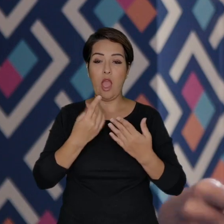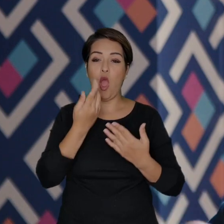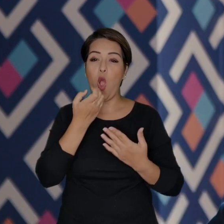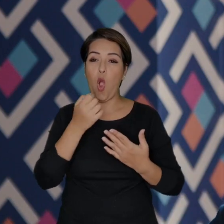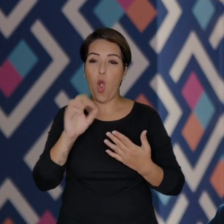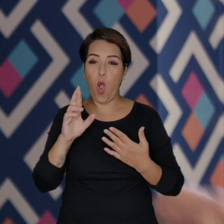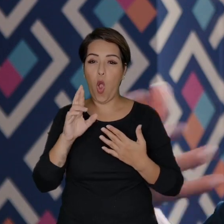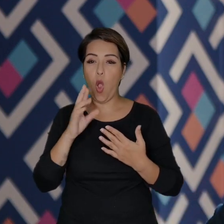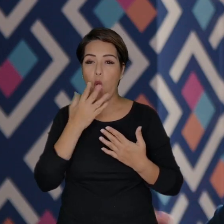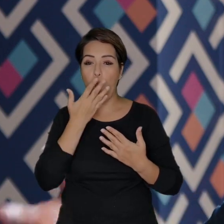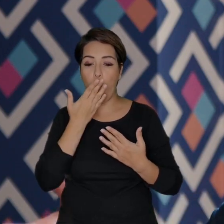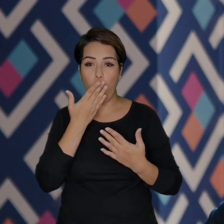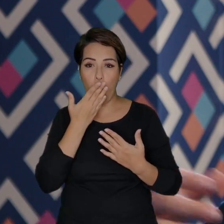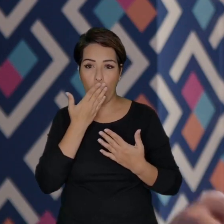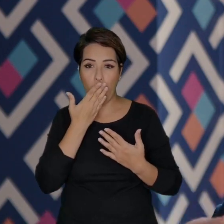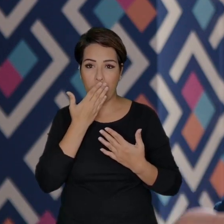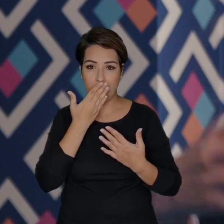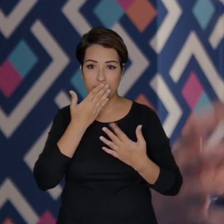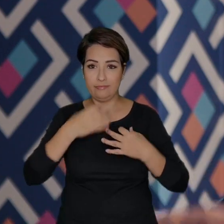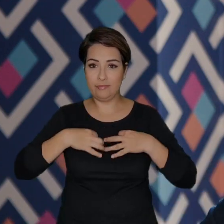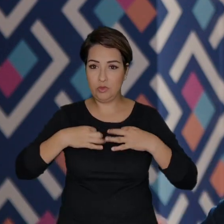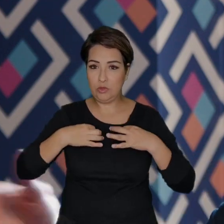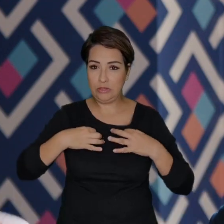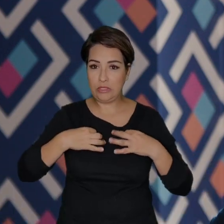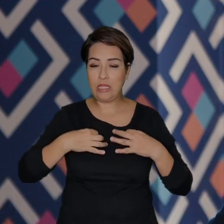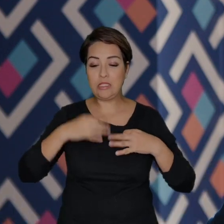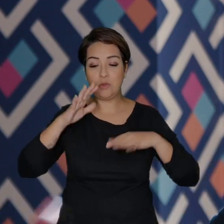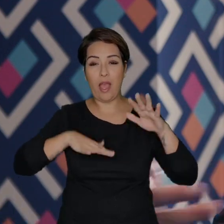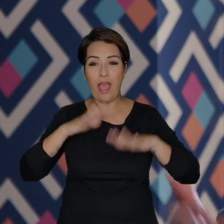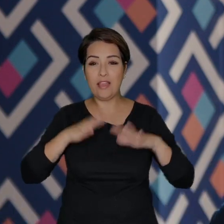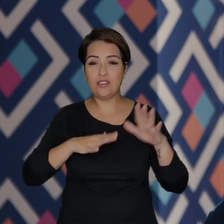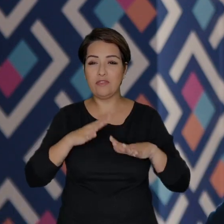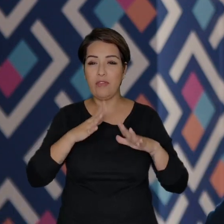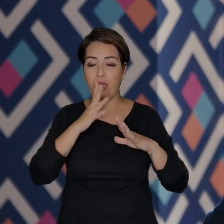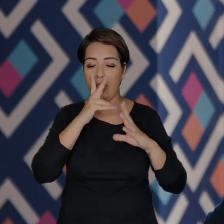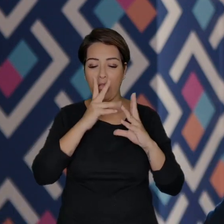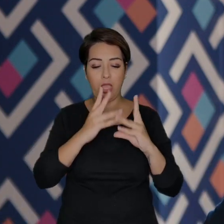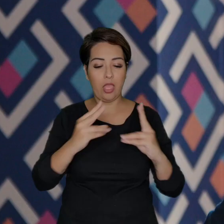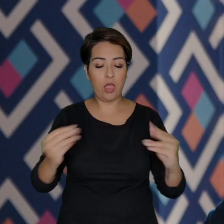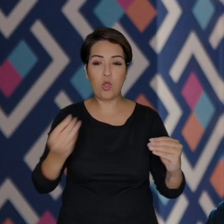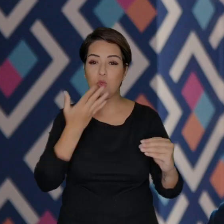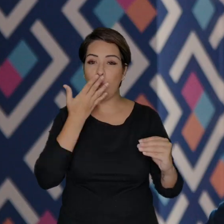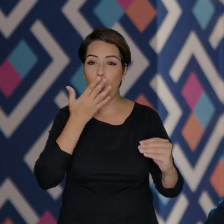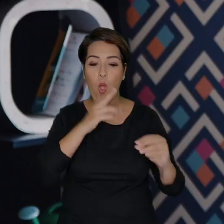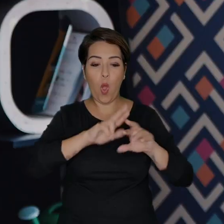Então você tem efluentes, que são os líquidos que saem nessas fábricas, que nem sempre recebem tratamento.